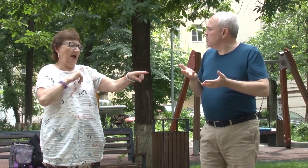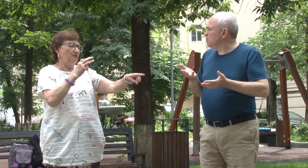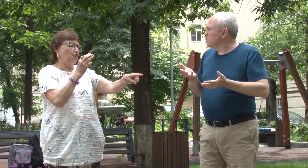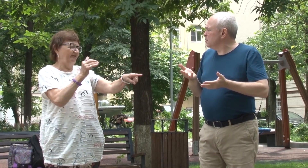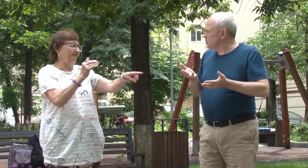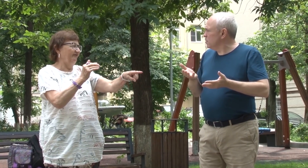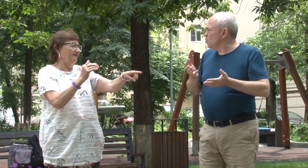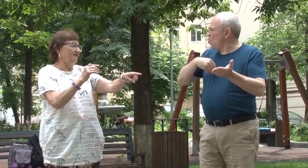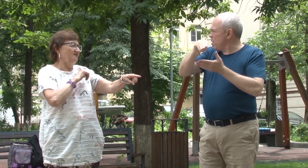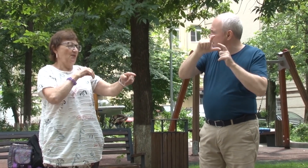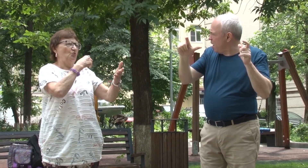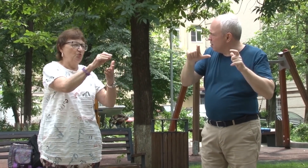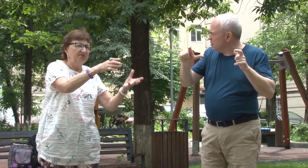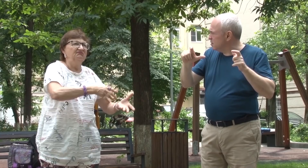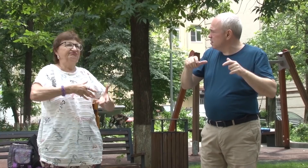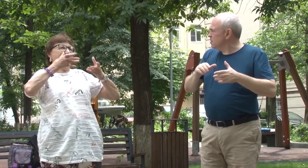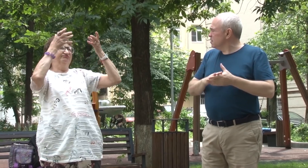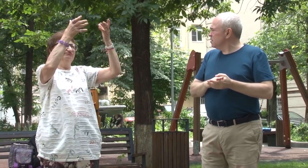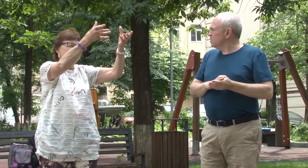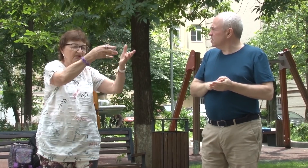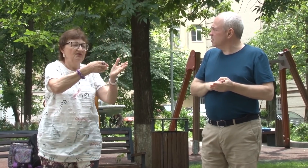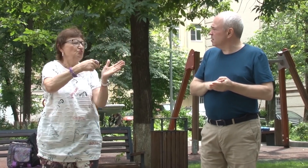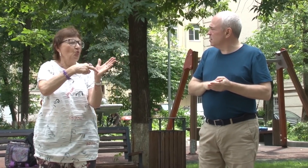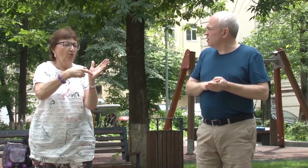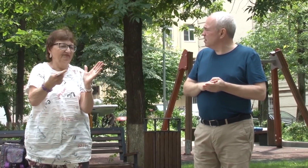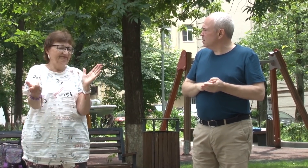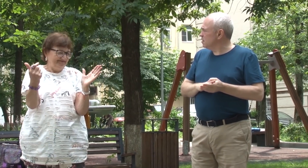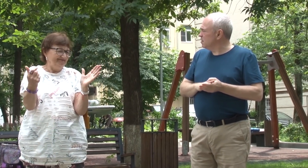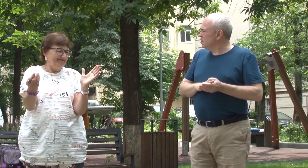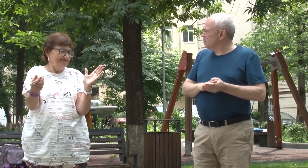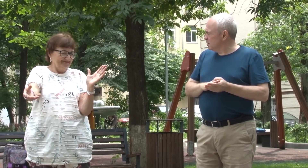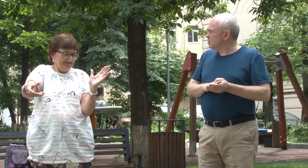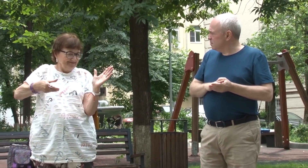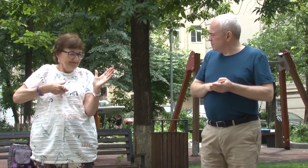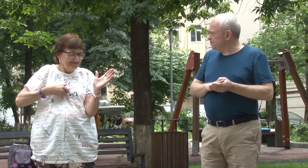Все шеф делал. Покупал оптом, потом давал другим в цепочке. Деньги вперед!